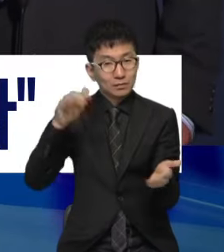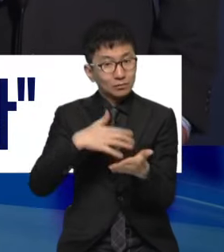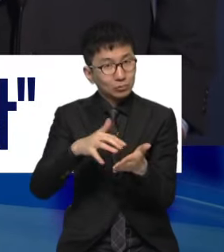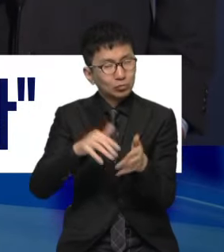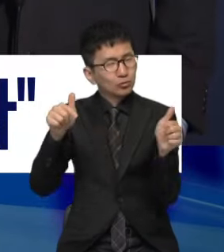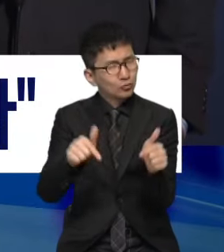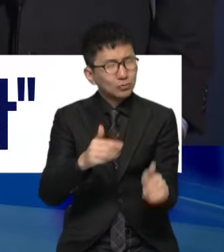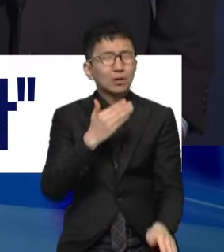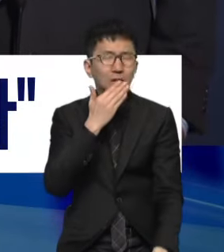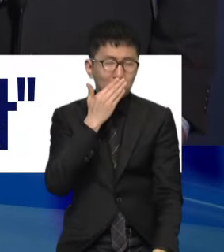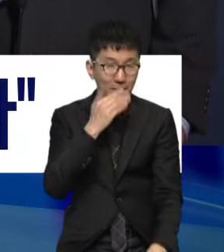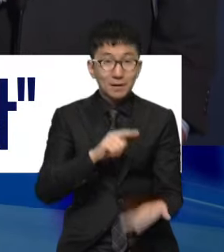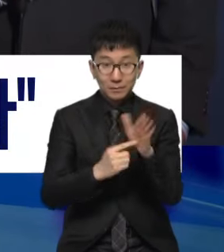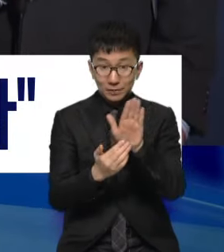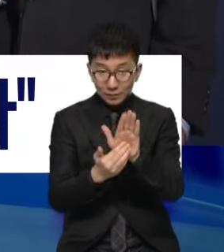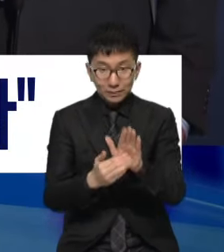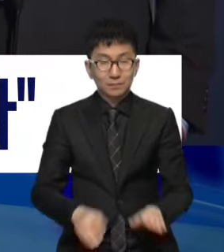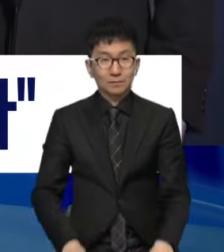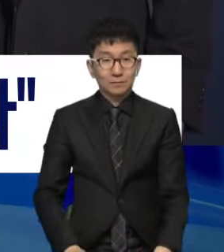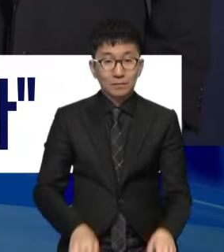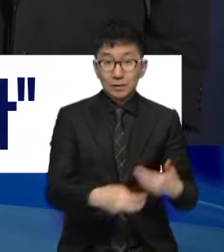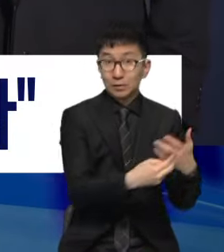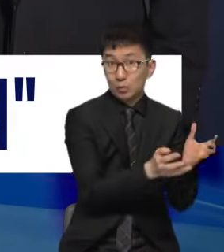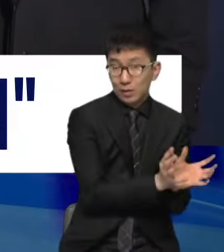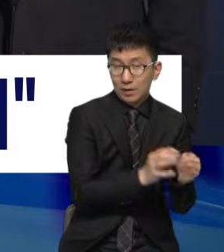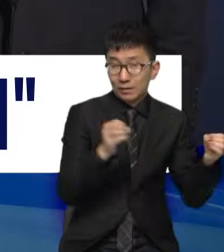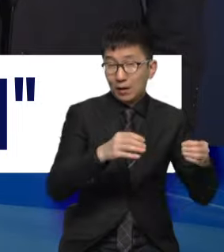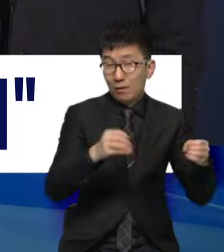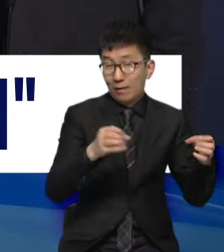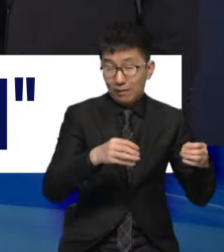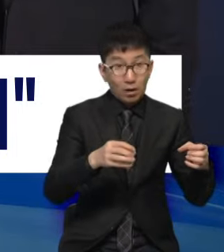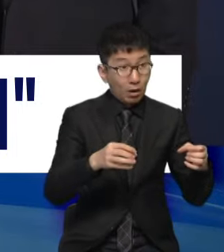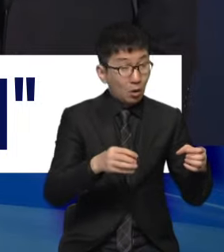바꿀 수 있다, 그러니 의료계가 합리적인 대안을 갖고 오면 협의체에서 논의하자는